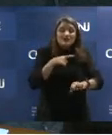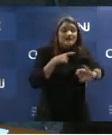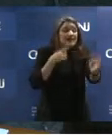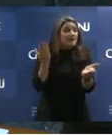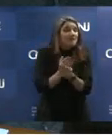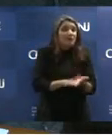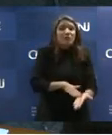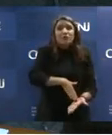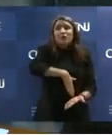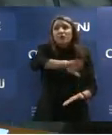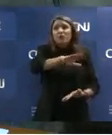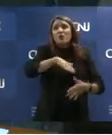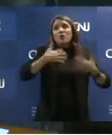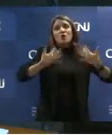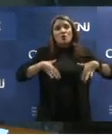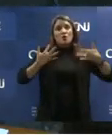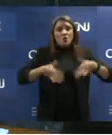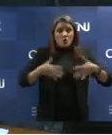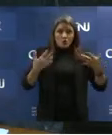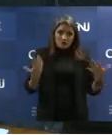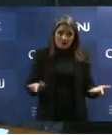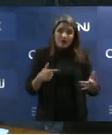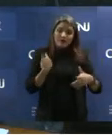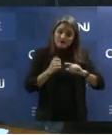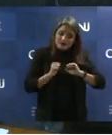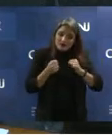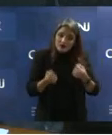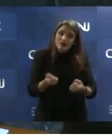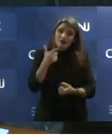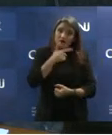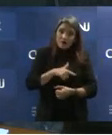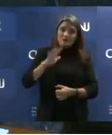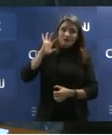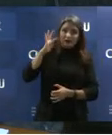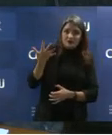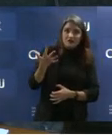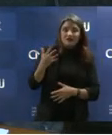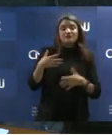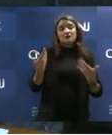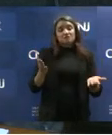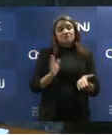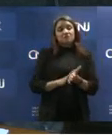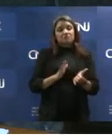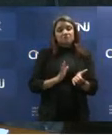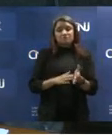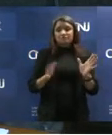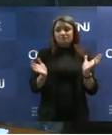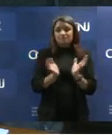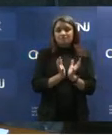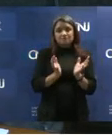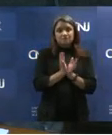mas louvando de fato e por respeito e admiração às equipes com as quais trabalho, o deferência de Sua Excelência,